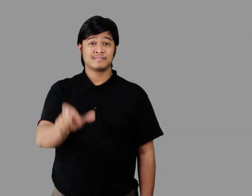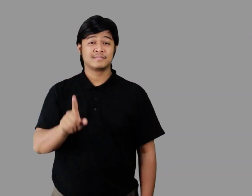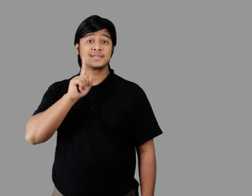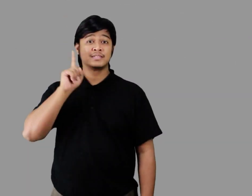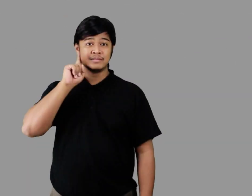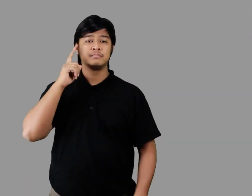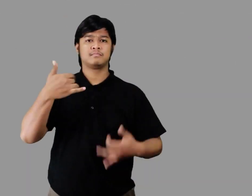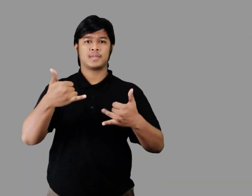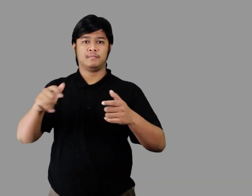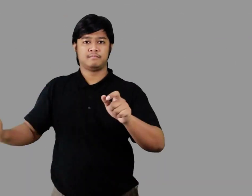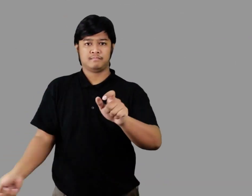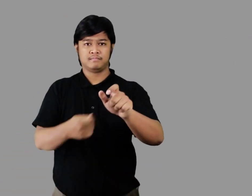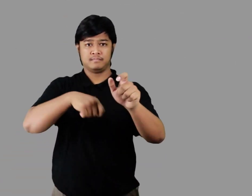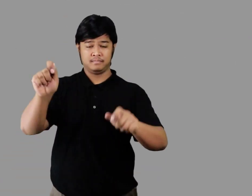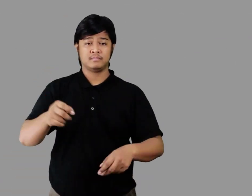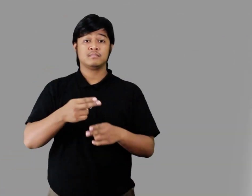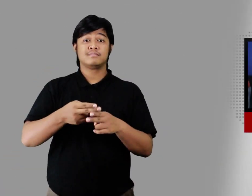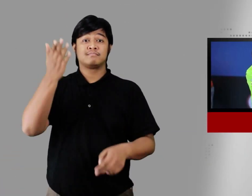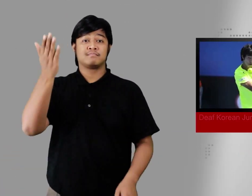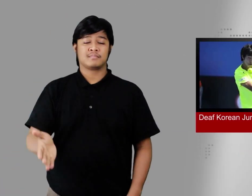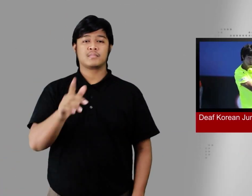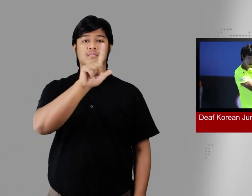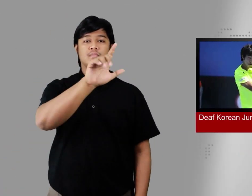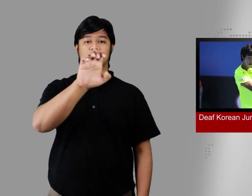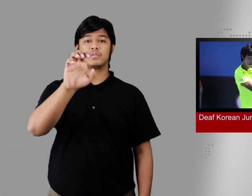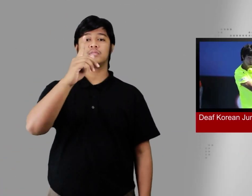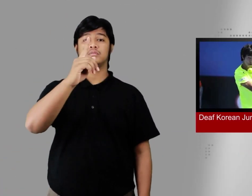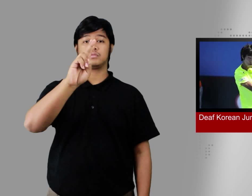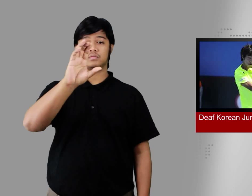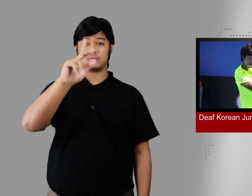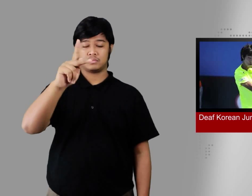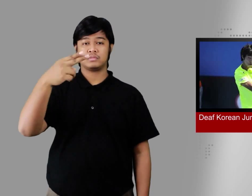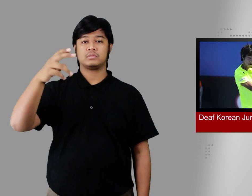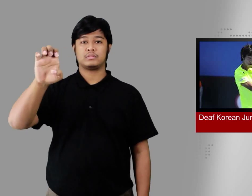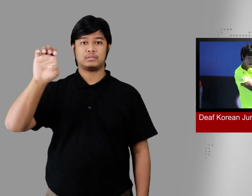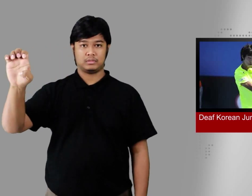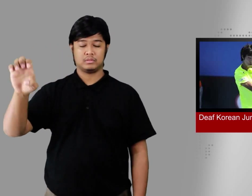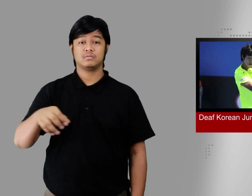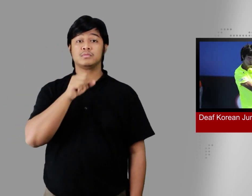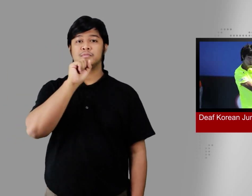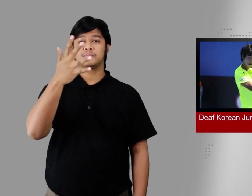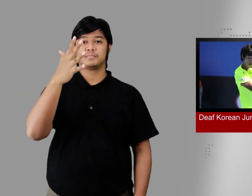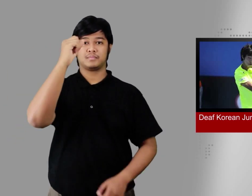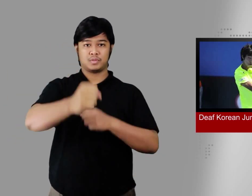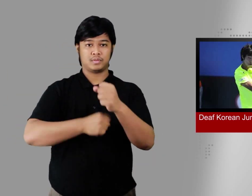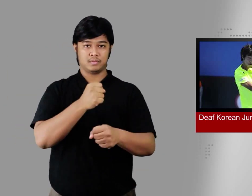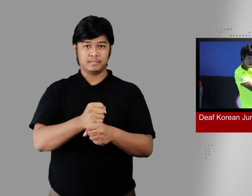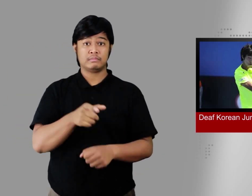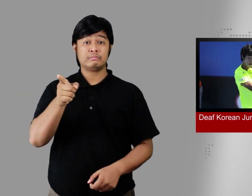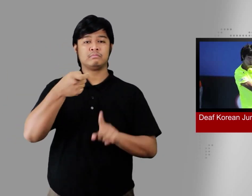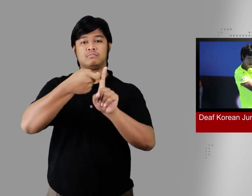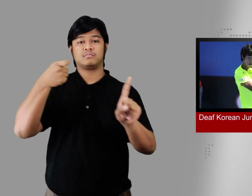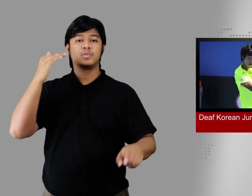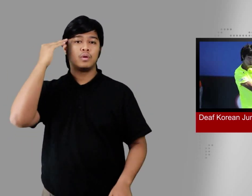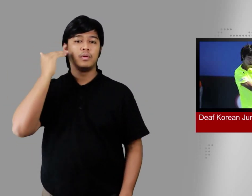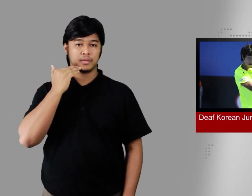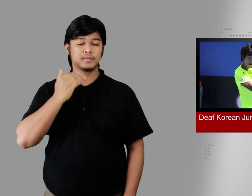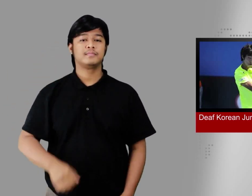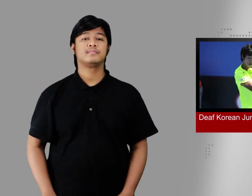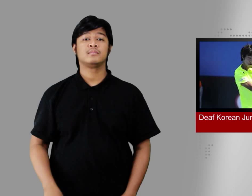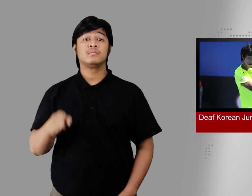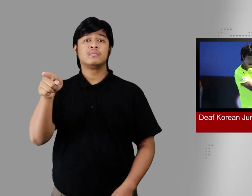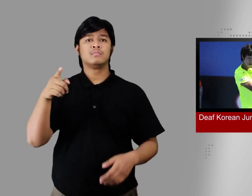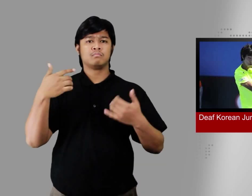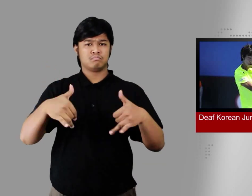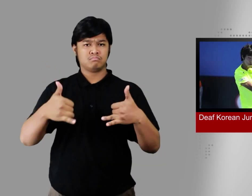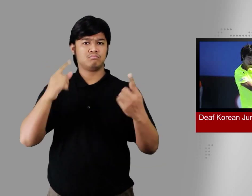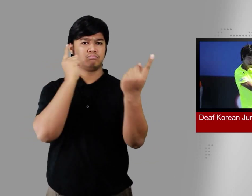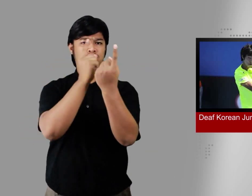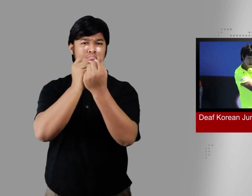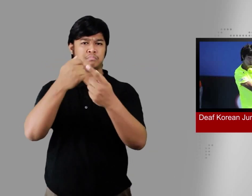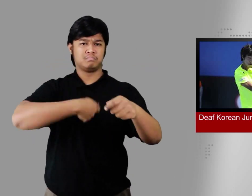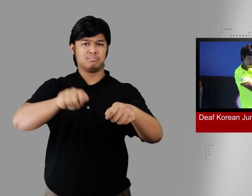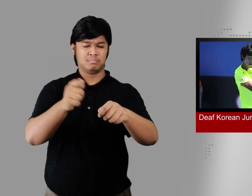Pemain tennis Pekak, Lee Duck-Hee, 15 tahun dari Korea.